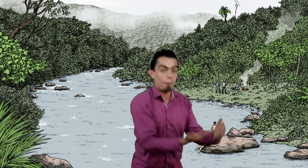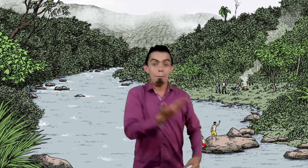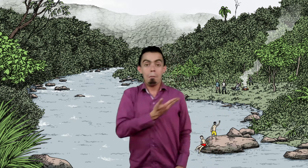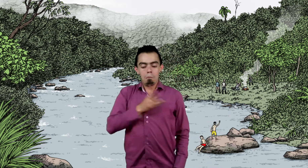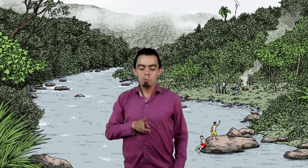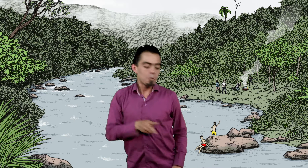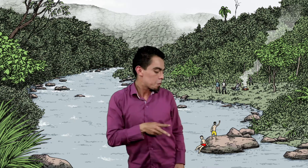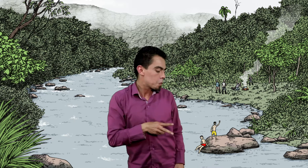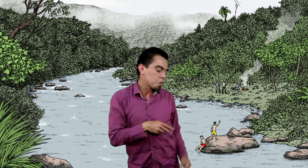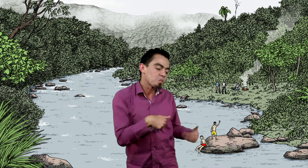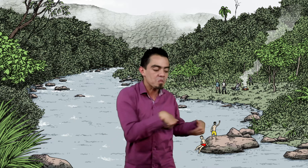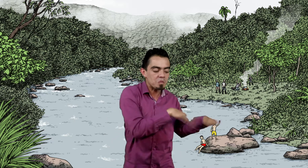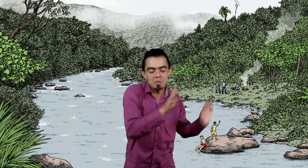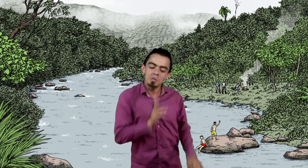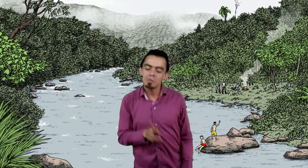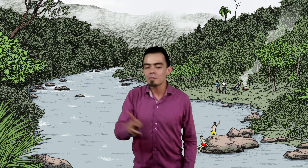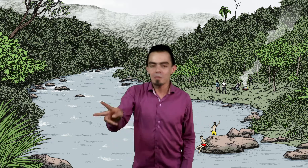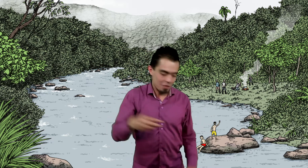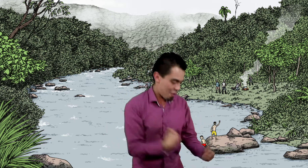Mi mamá veía lo que hacíamos, pero no nos decía nada.